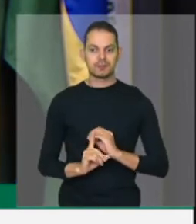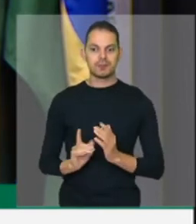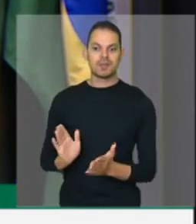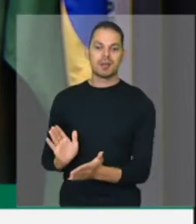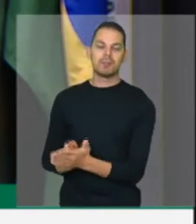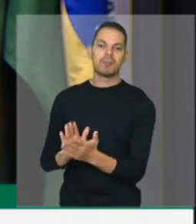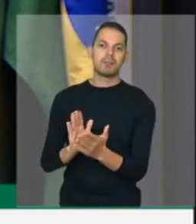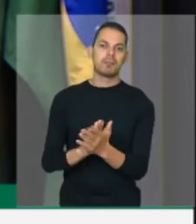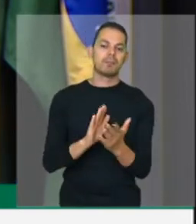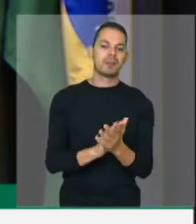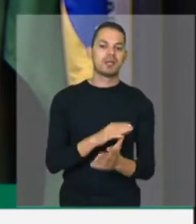ÁUDIO] PARABENIZAR O NOSSO MINISTRO DO SUPREMO TRIBUNAL